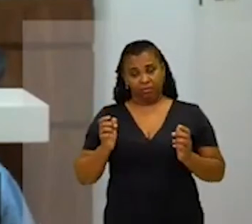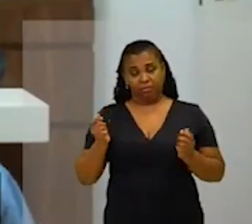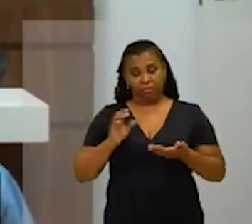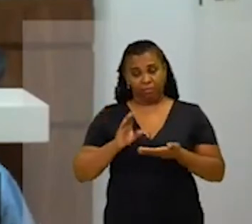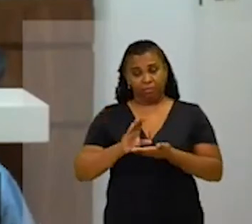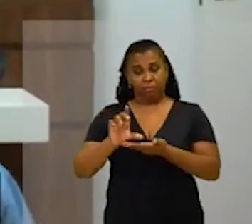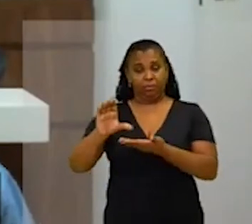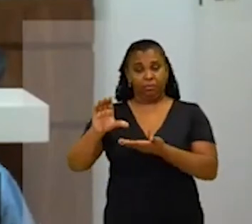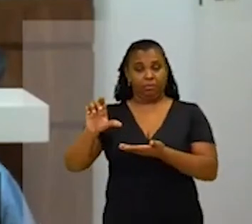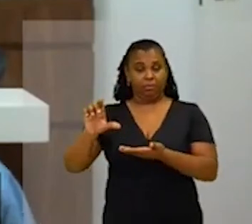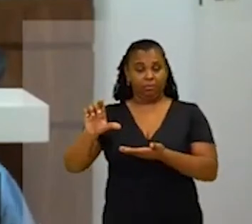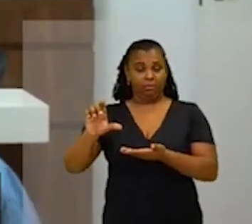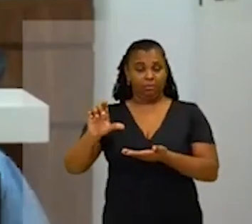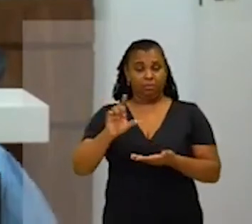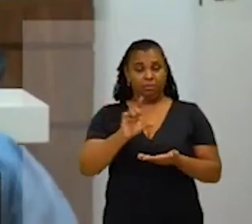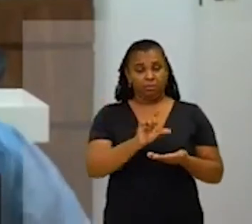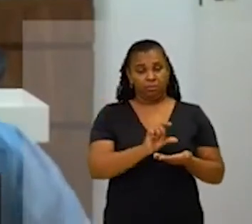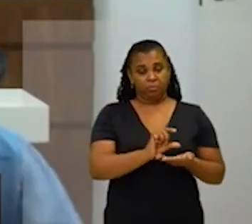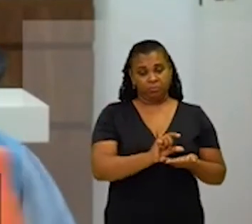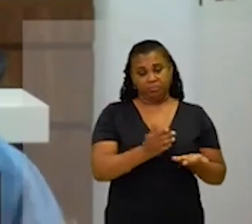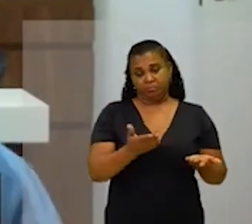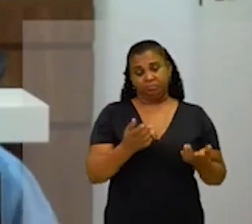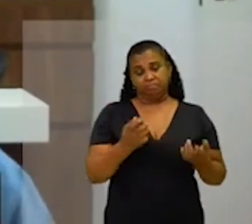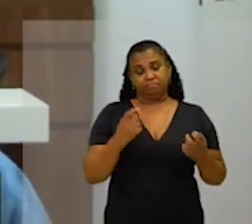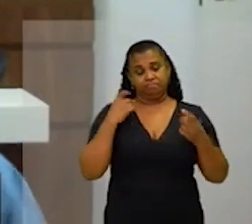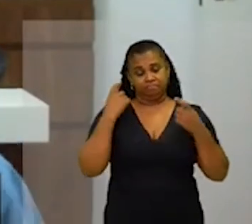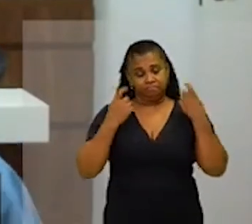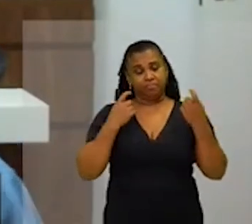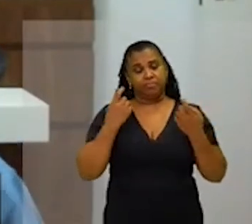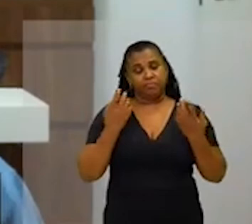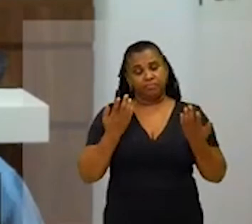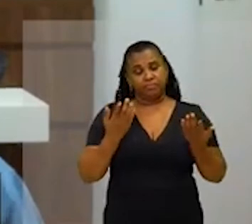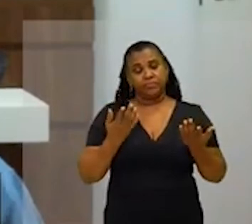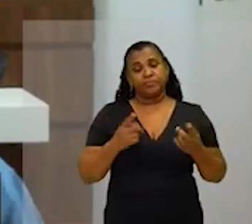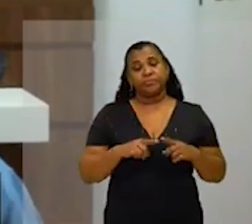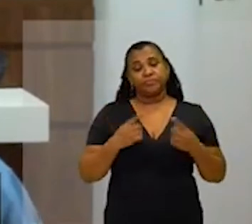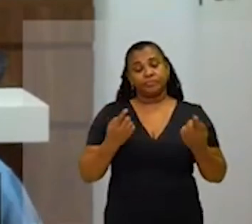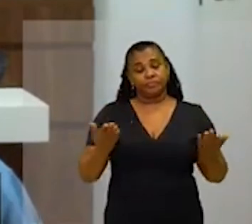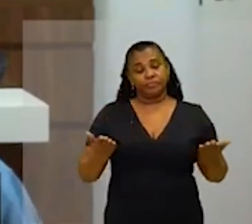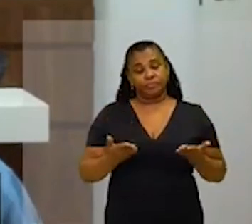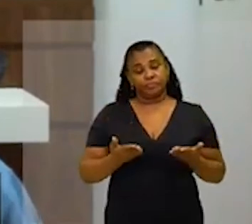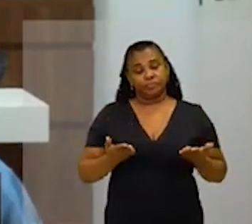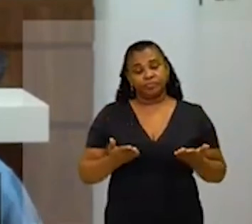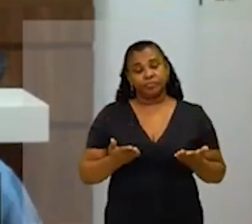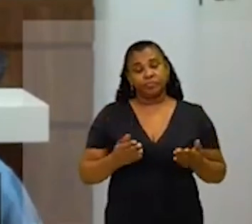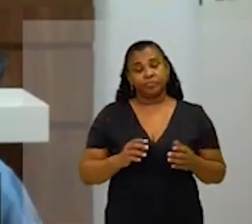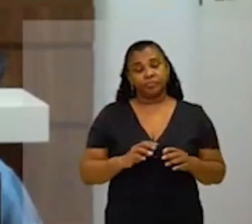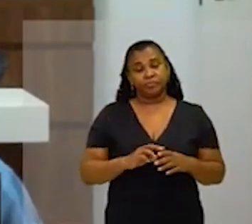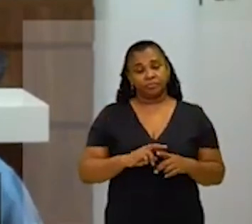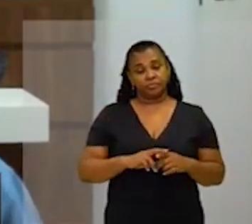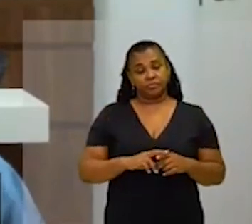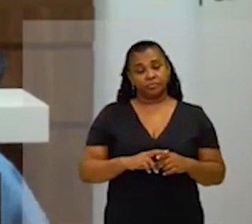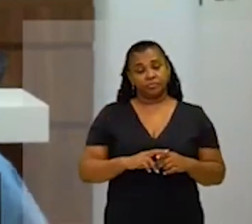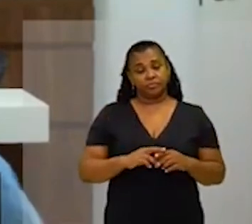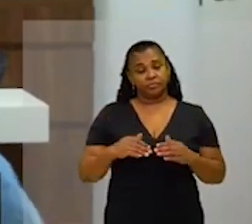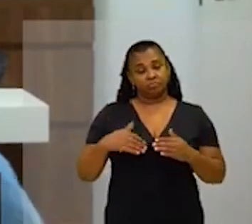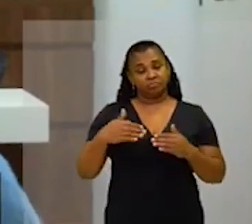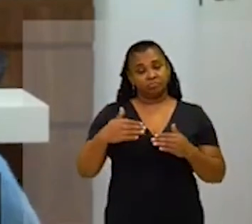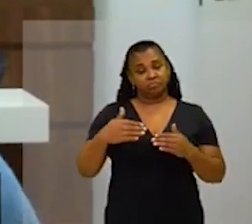converter de muito preocupado no entanto não é imediato desdobramento disso o que aparece